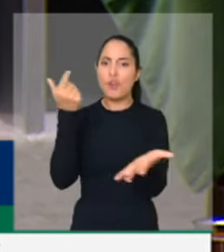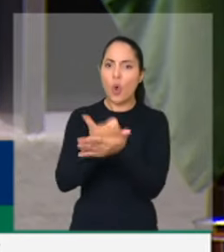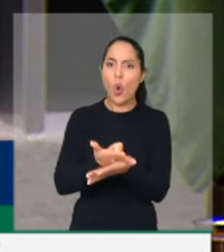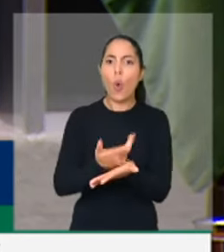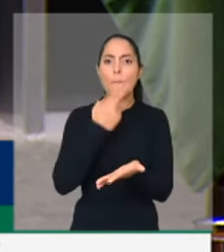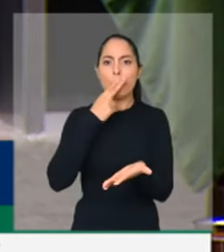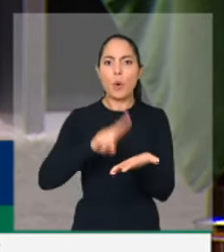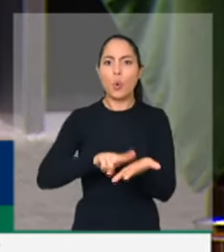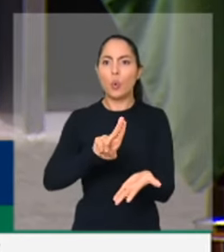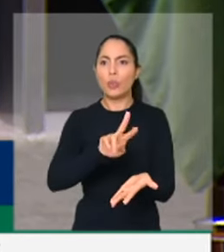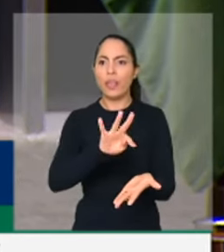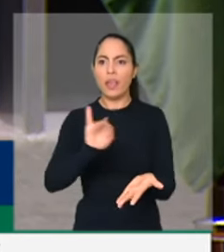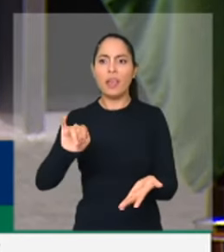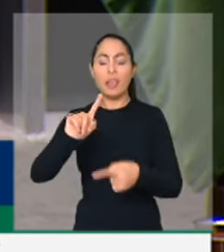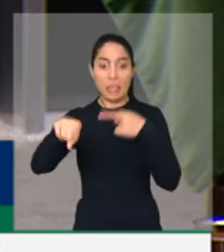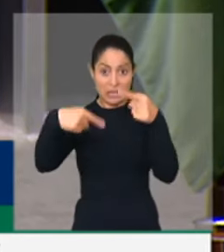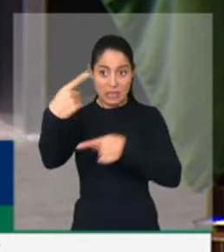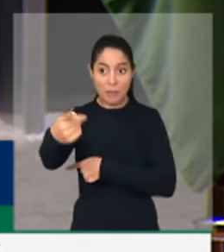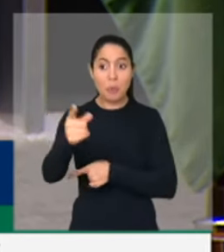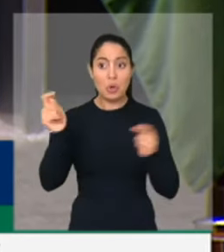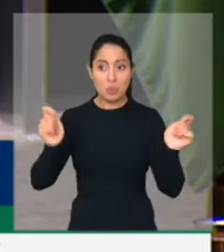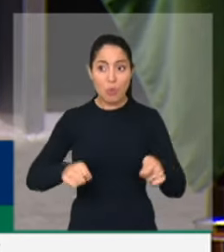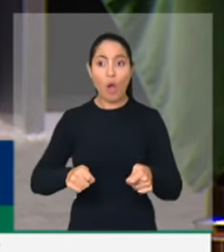ESSA... ESSA SUA DESPESA COM O IMPOSTO DE RENDA, ENTÃO ACHO MUITO BOA, FIZ UMA PROPOSTA